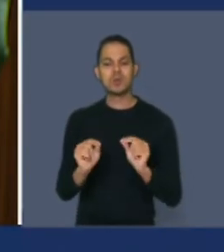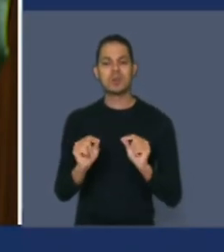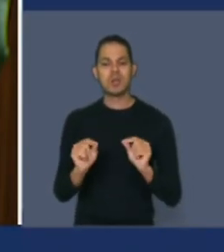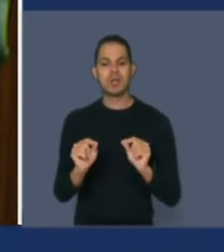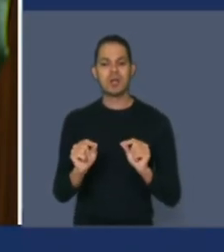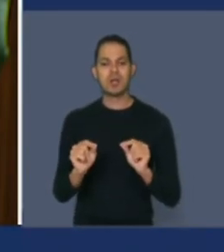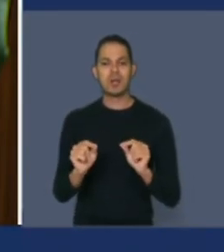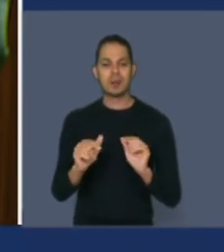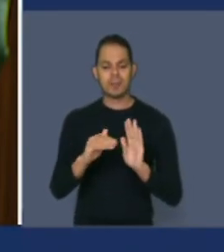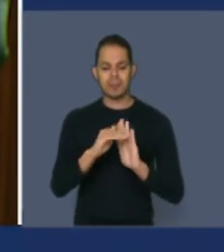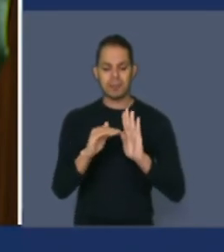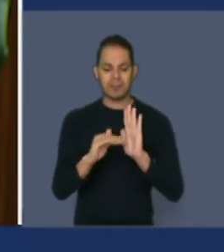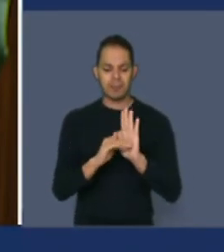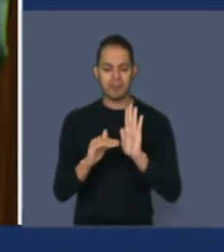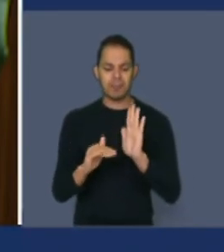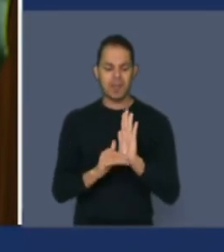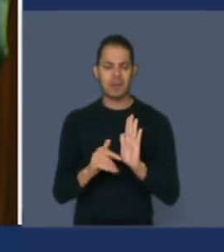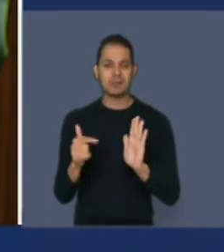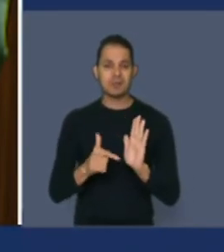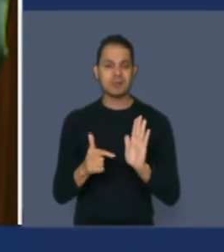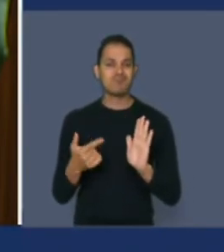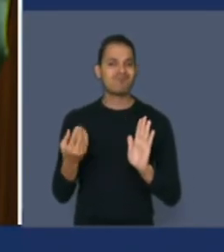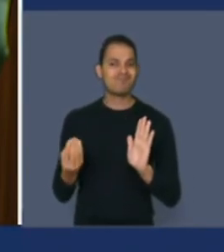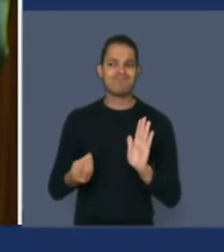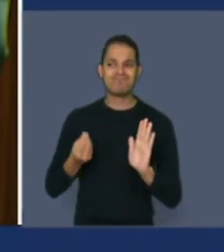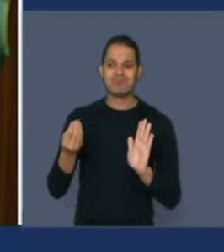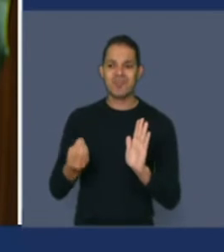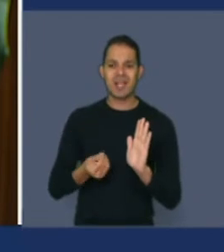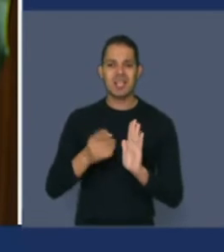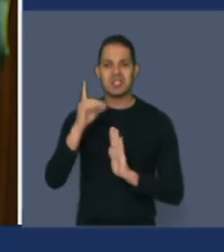SÃO PAUTAS QUE VEM CADA VEZ MAIS RETIRAR DIREITOS DO POVO BRASILEIRO. E ISSO ACONTECE,